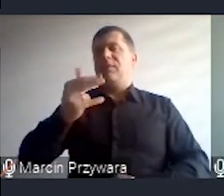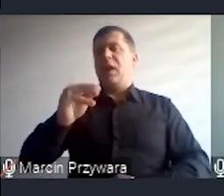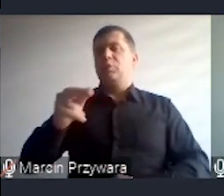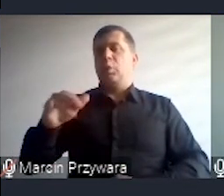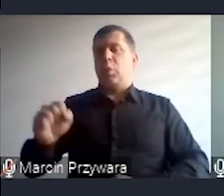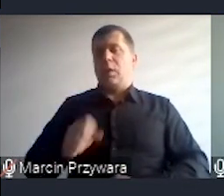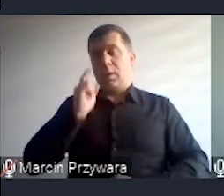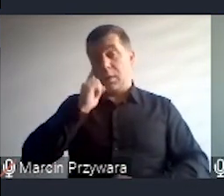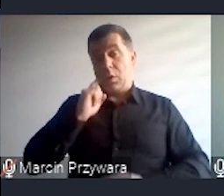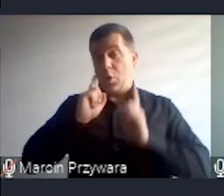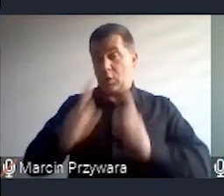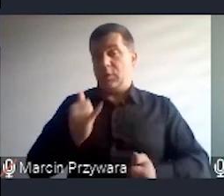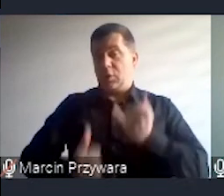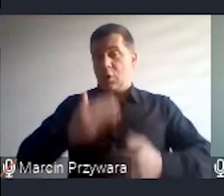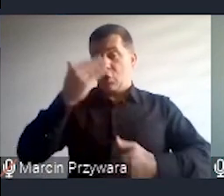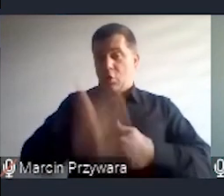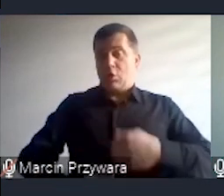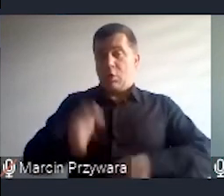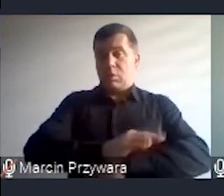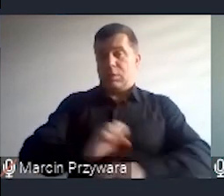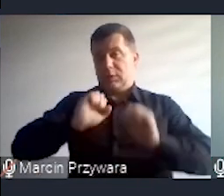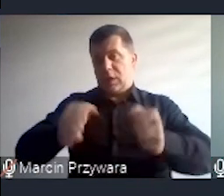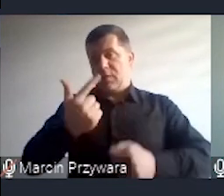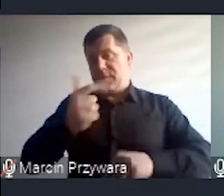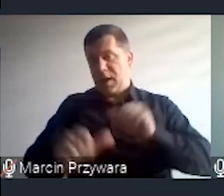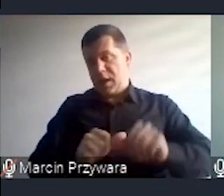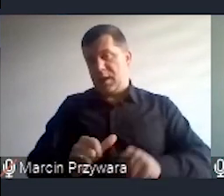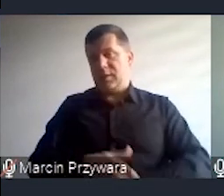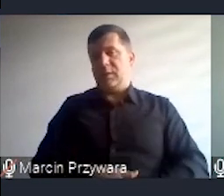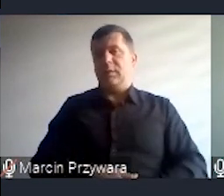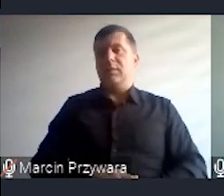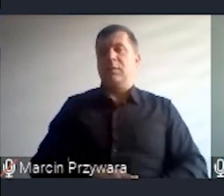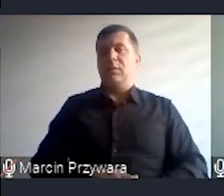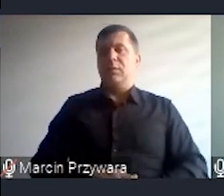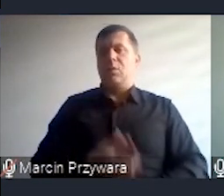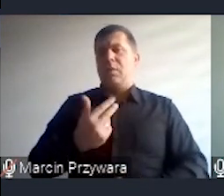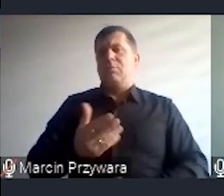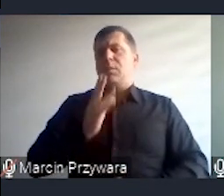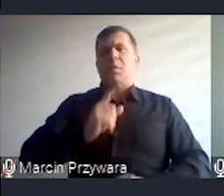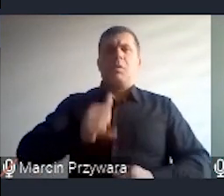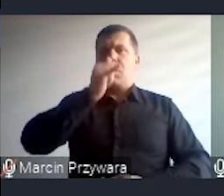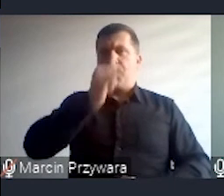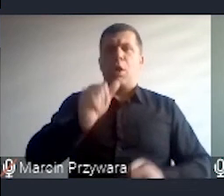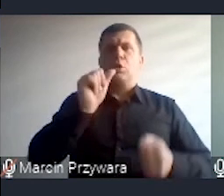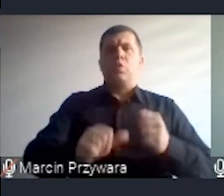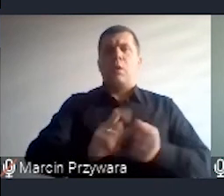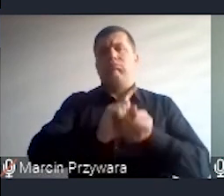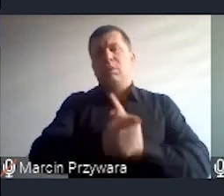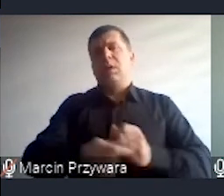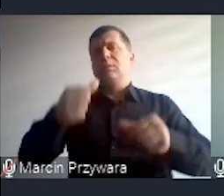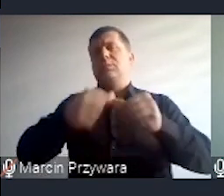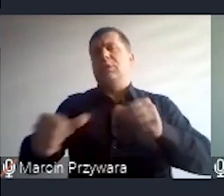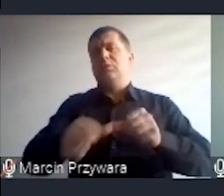Oczywiście jeśli kończy się projekt, coś podziała 2 lata powiedzmy to nie jest tak, że nie mogę później ze żłobka zrobić przedszkola –